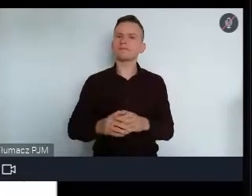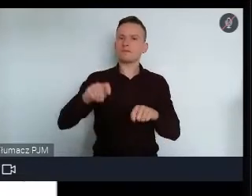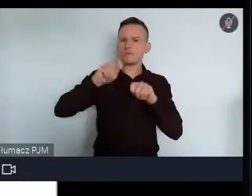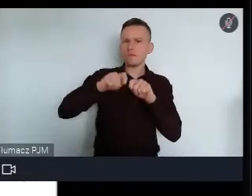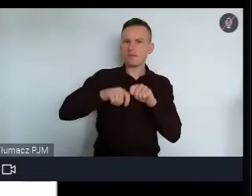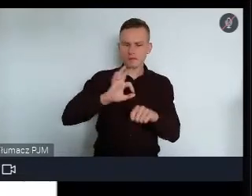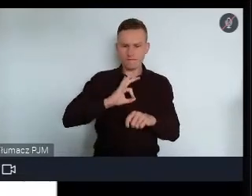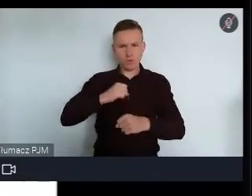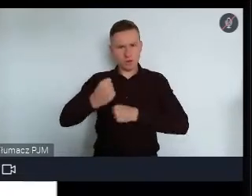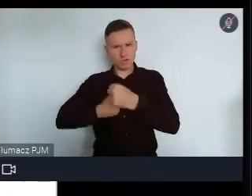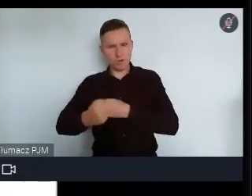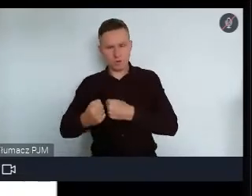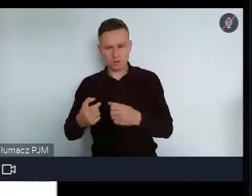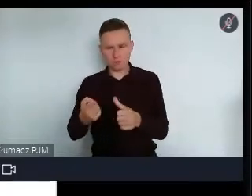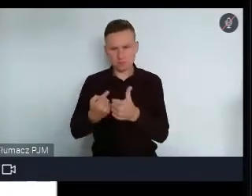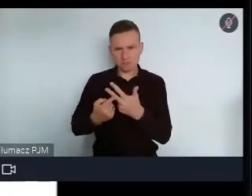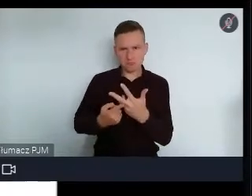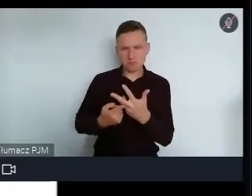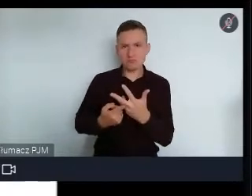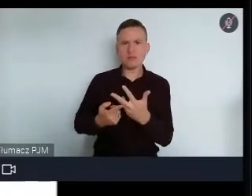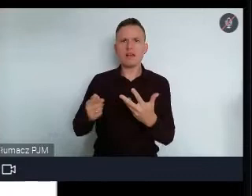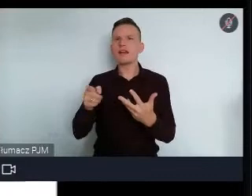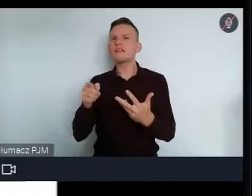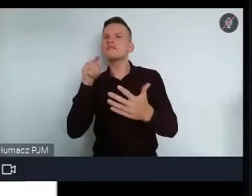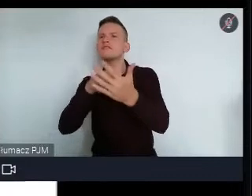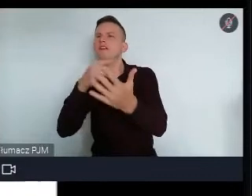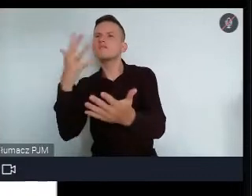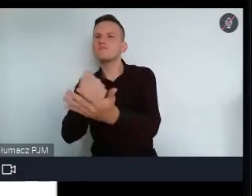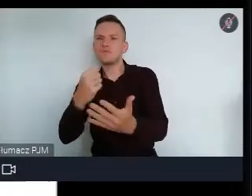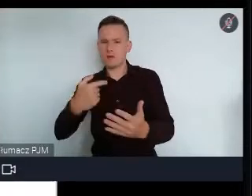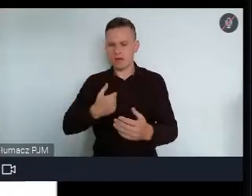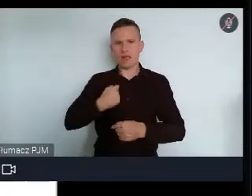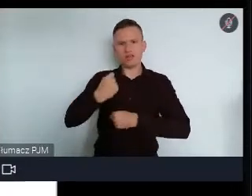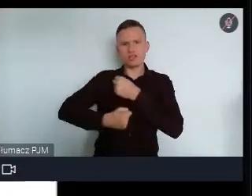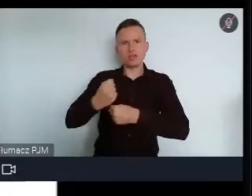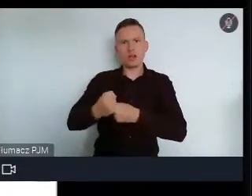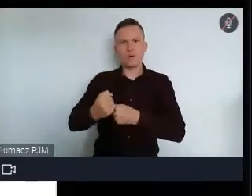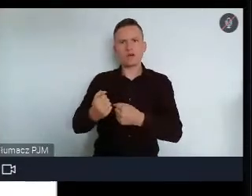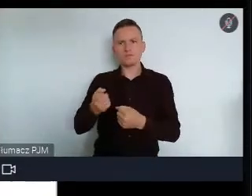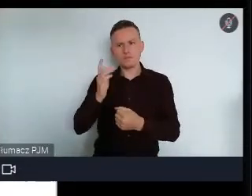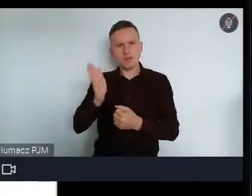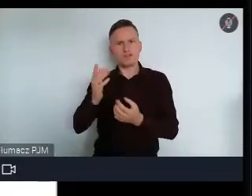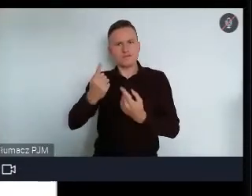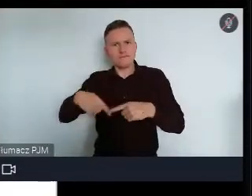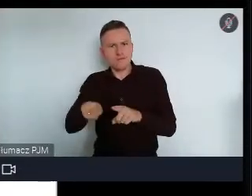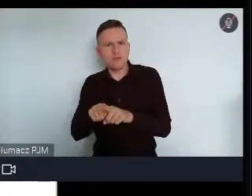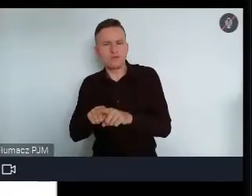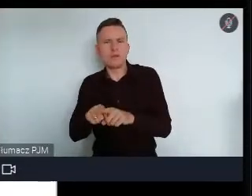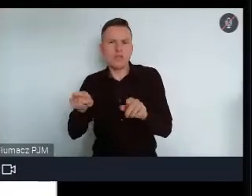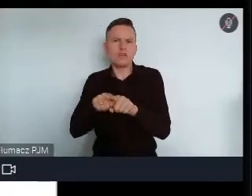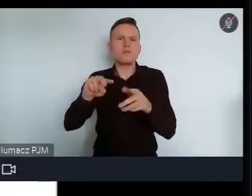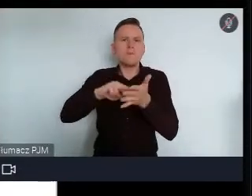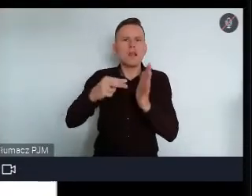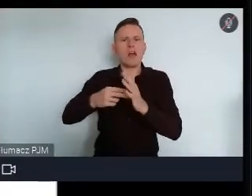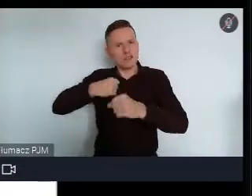a więc jak zamierzamy osiągnąć cel, jakie działania są realizowane lub zostały zaplanowane w celu osiągnięcia SDG.